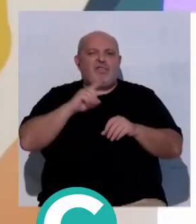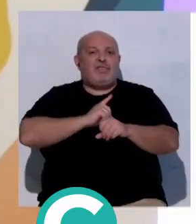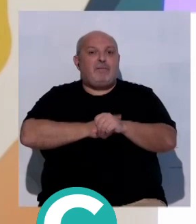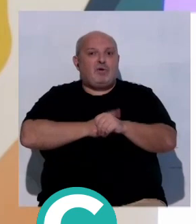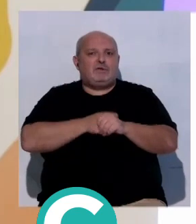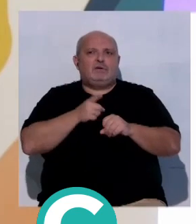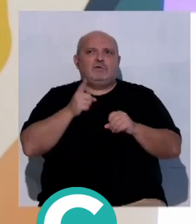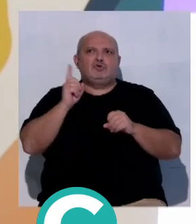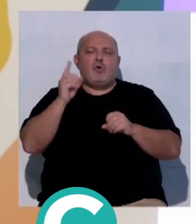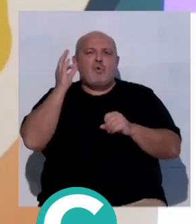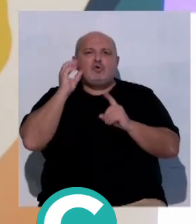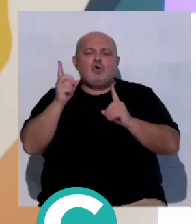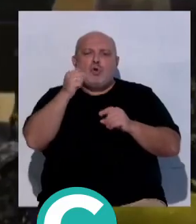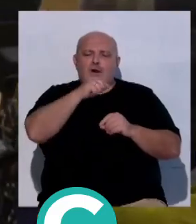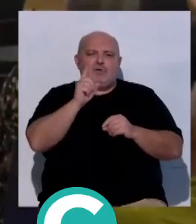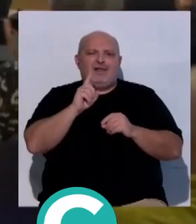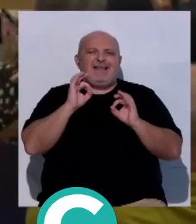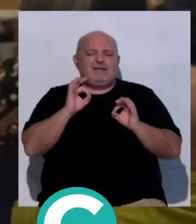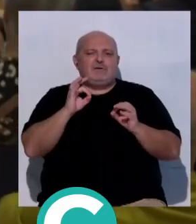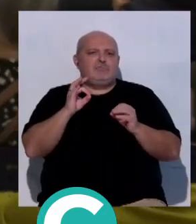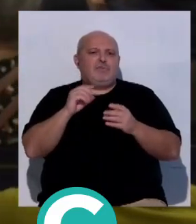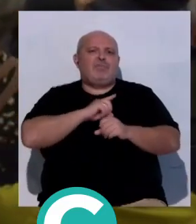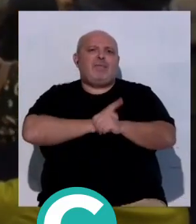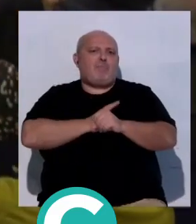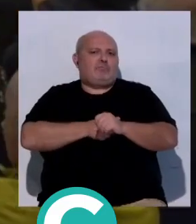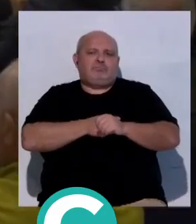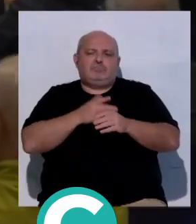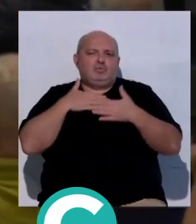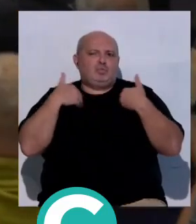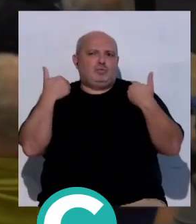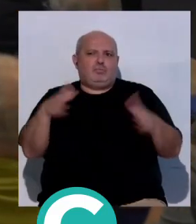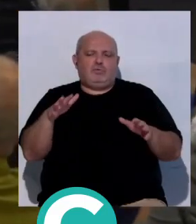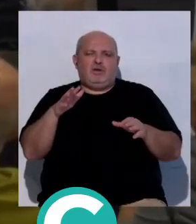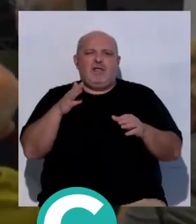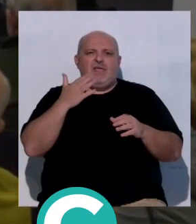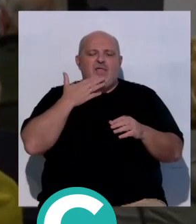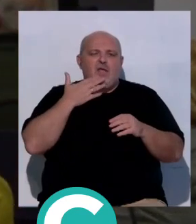no es de mujeres o de hombres sino es deporte y lo pueden practicar todos los que quieran y cualquier